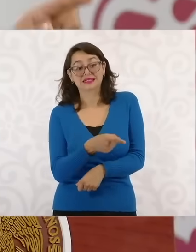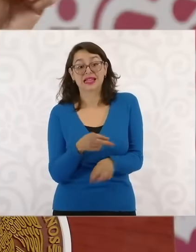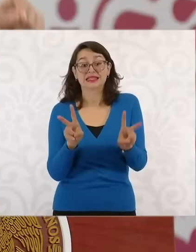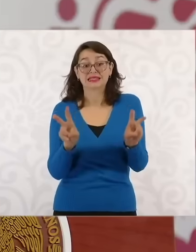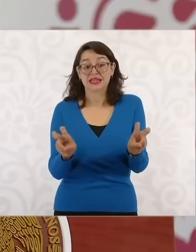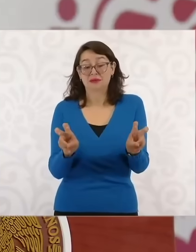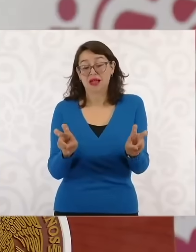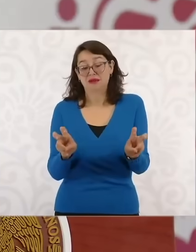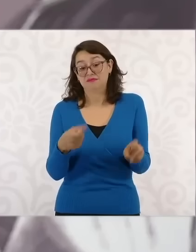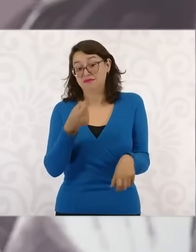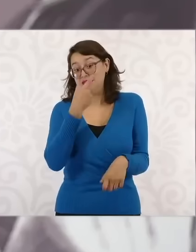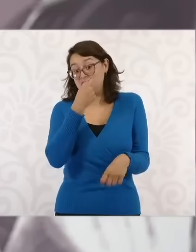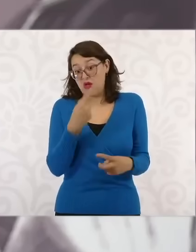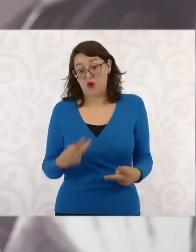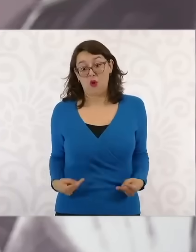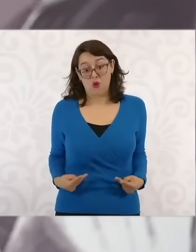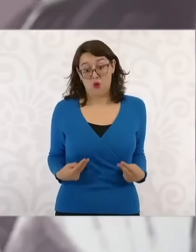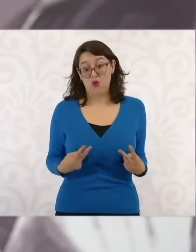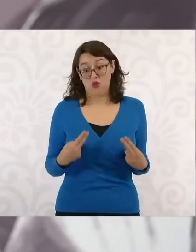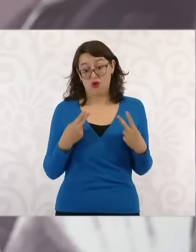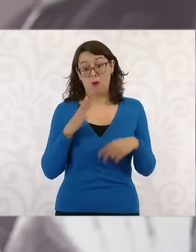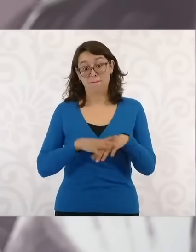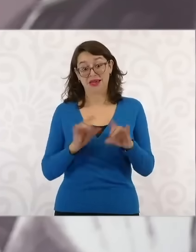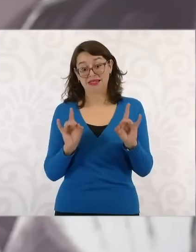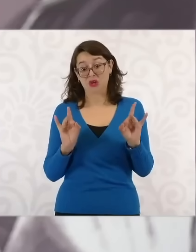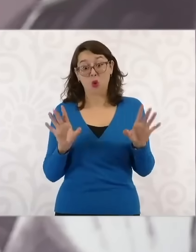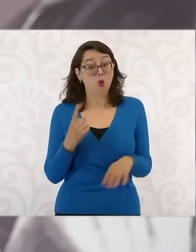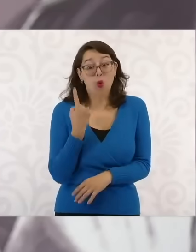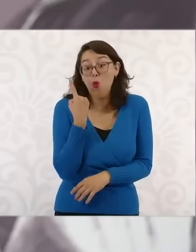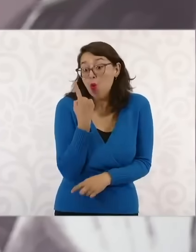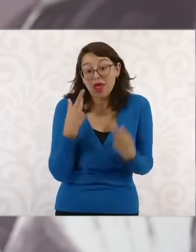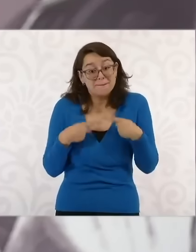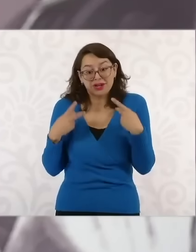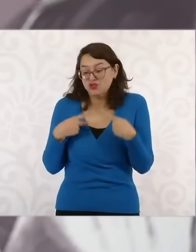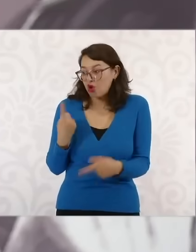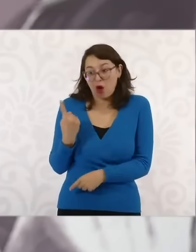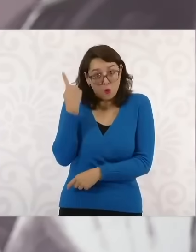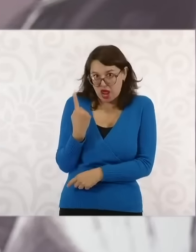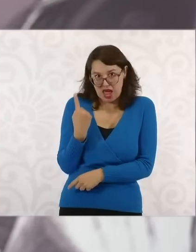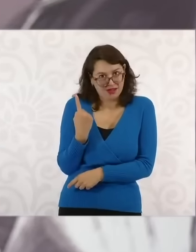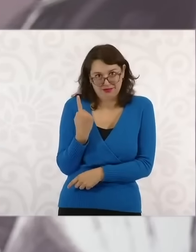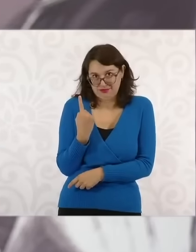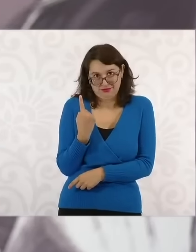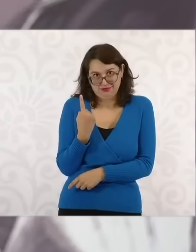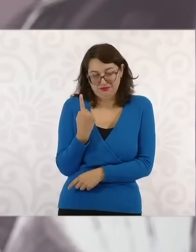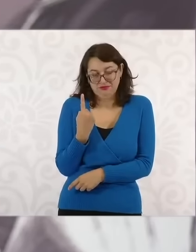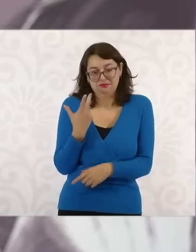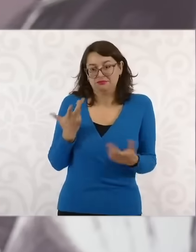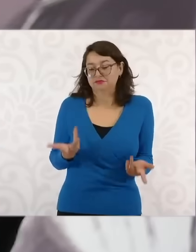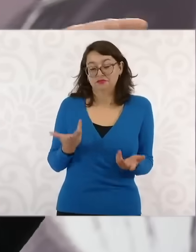delicado todavía, ¿no? que con un un paciente que esté buscando que necesite ese medicamento